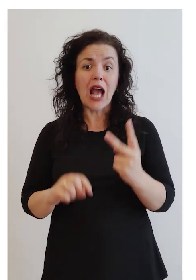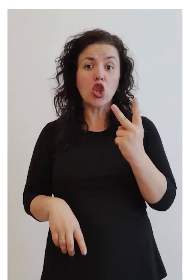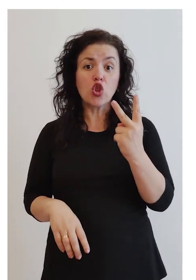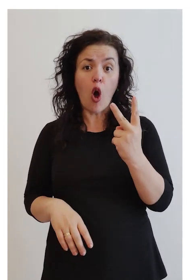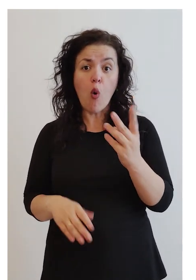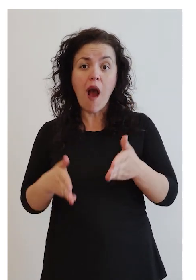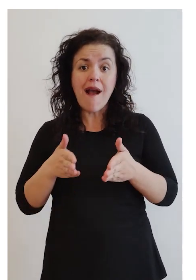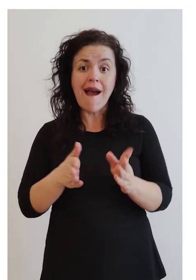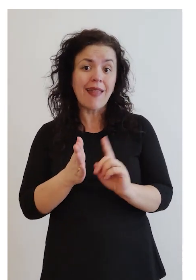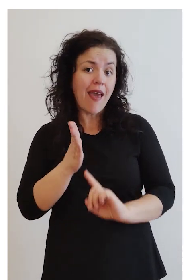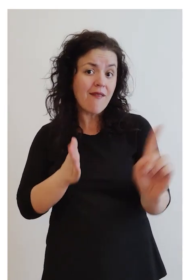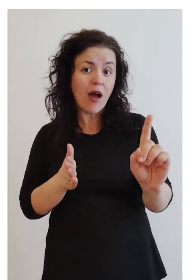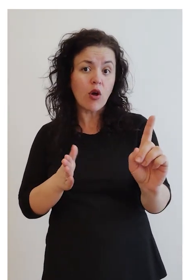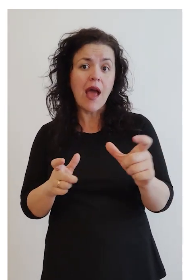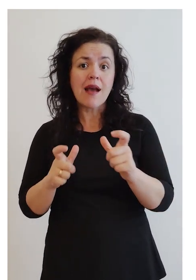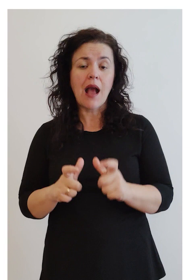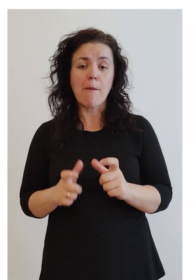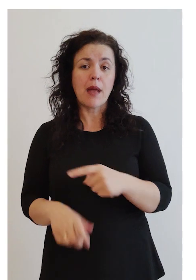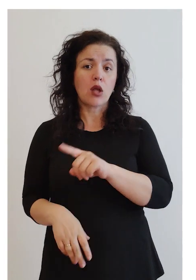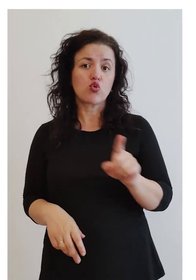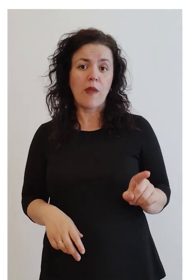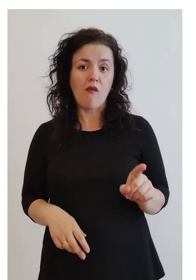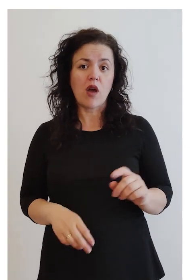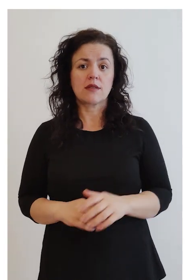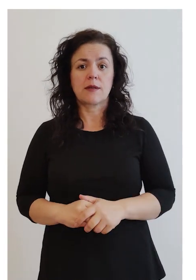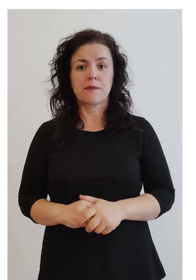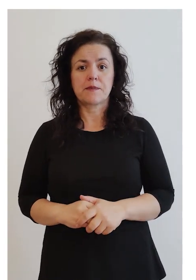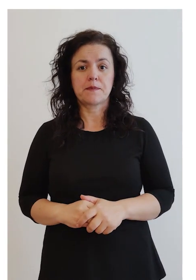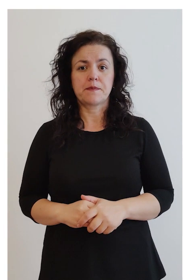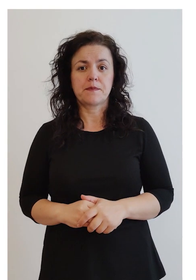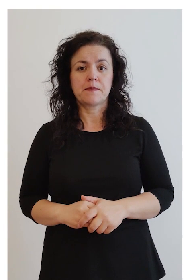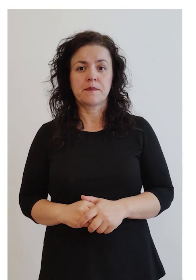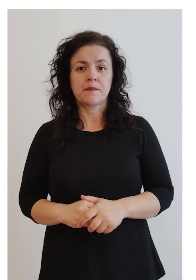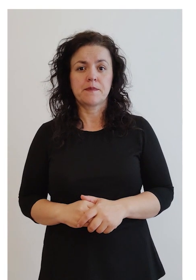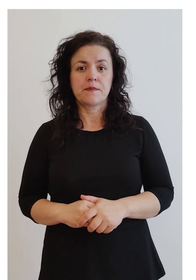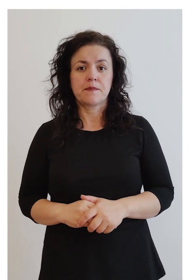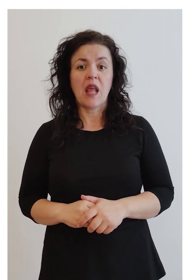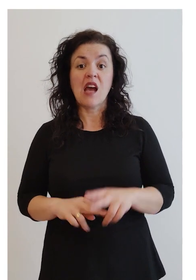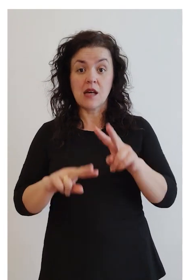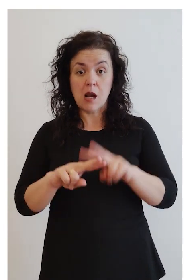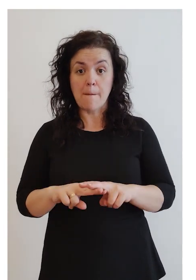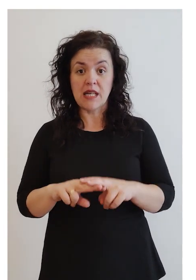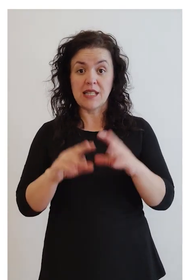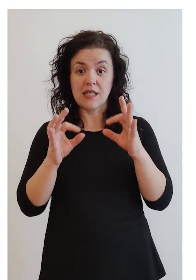Rămâneți în siguranță. Rămâi sănătos. Rămâi sănătos